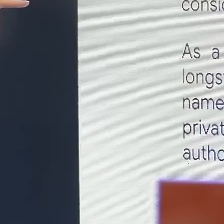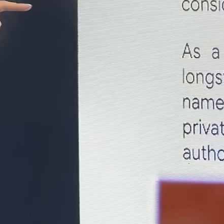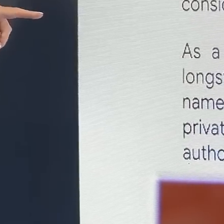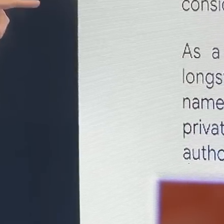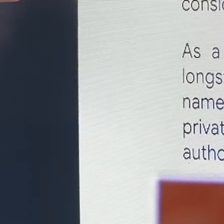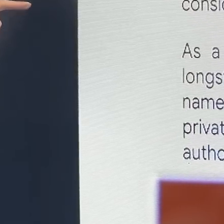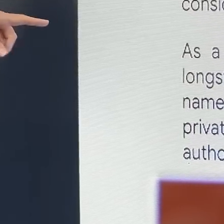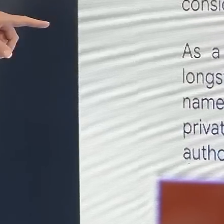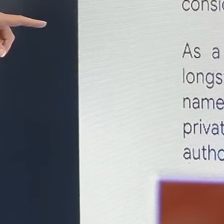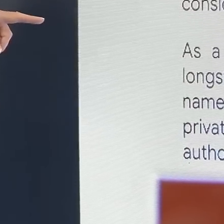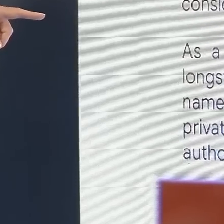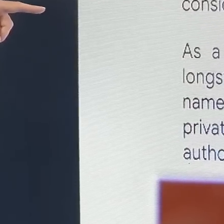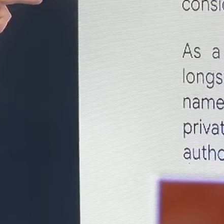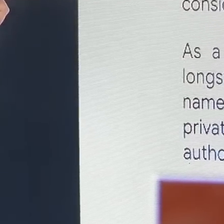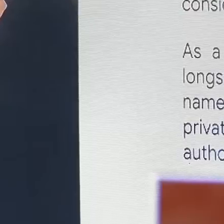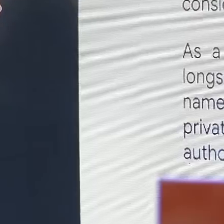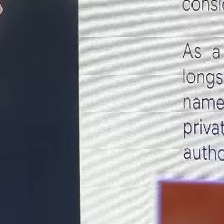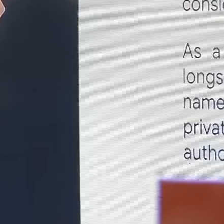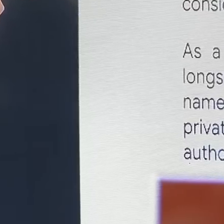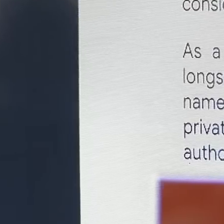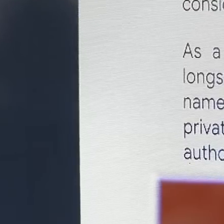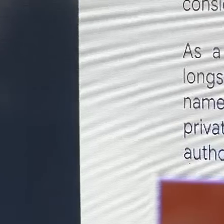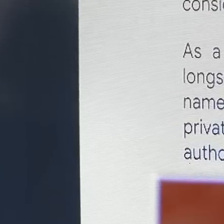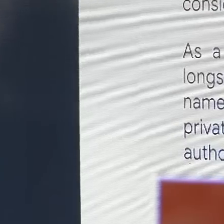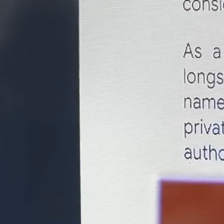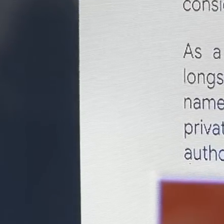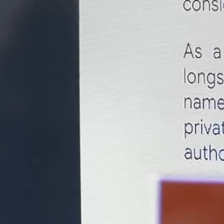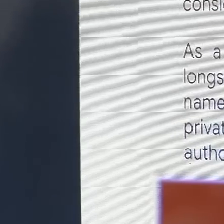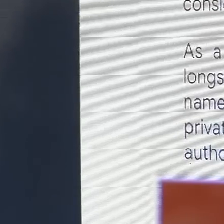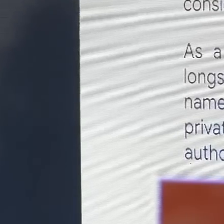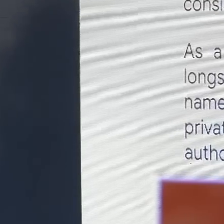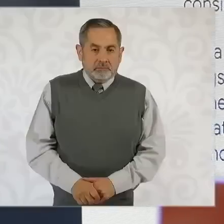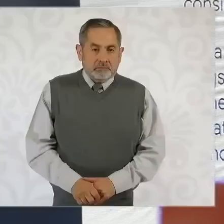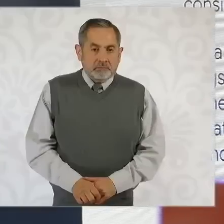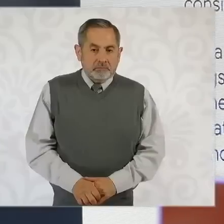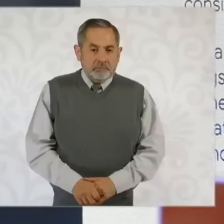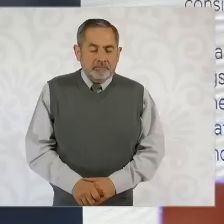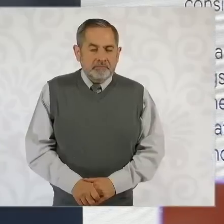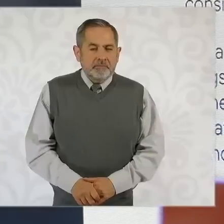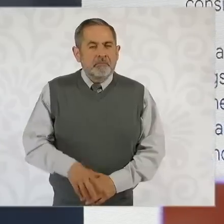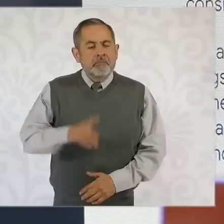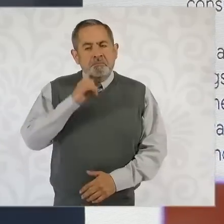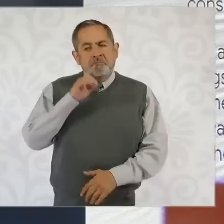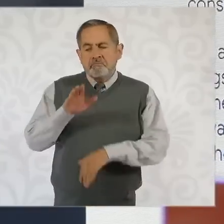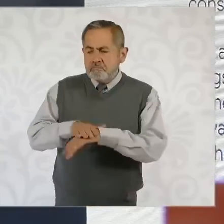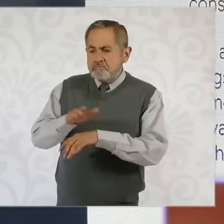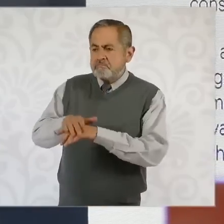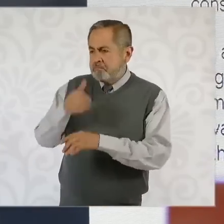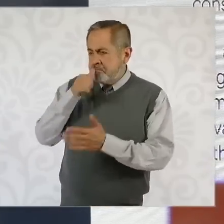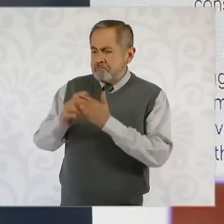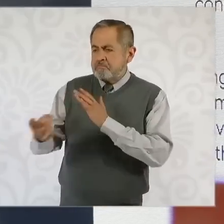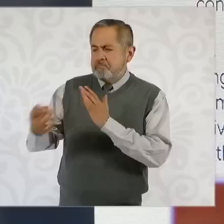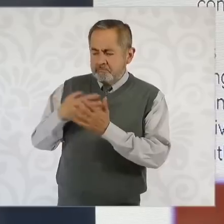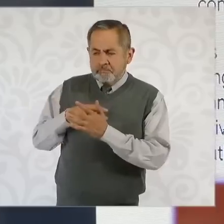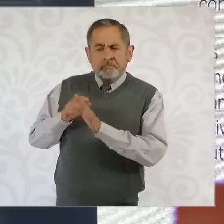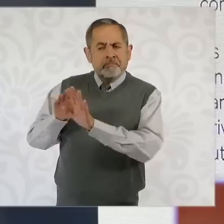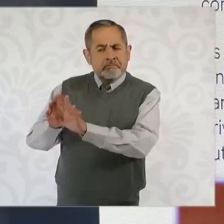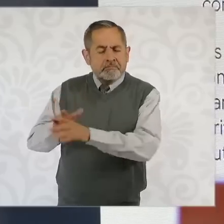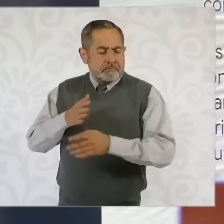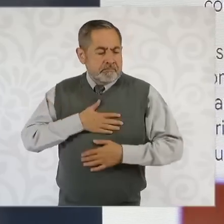plataforma privada global que sirve a 2 billones de usuarios operamos y mantenemos nuestros